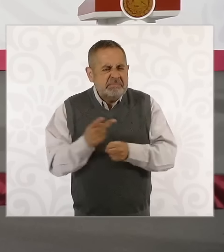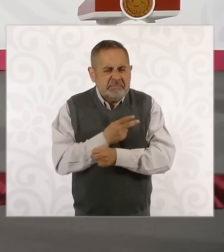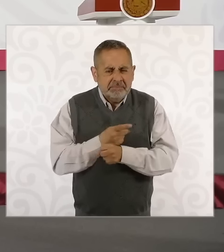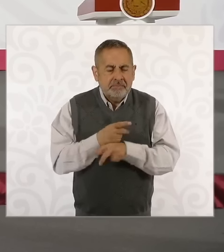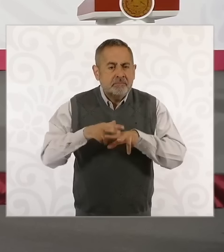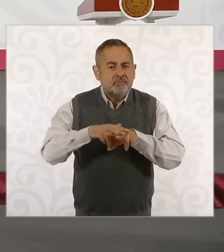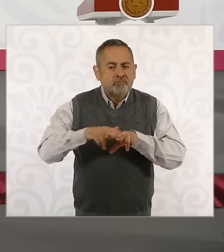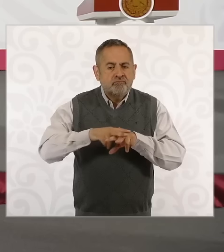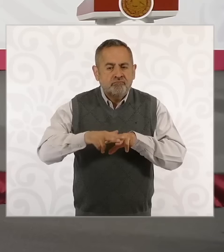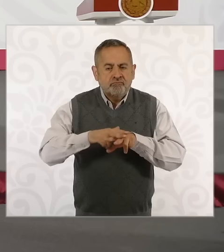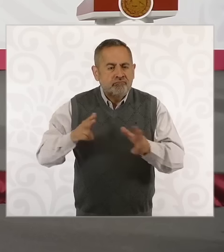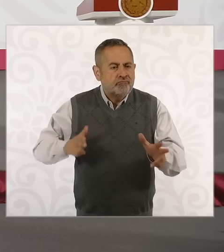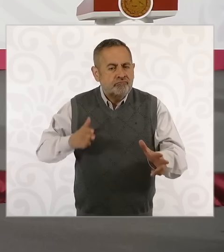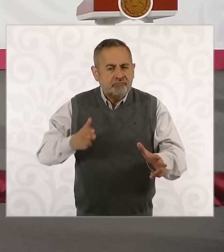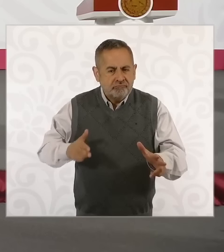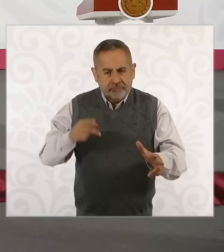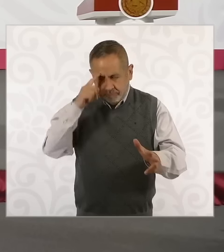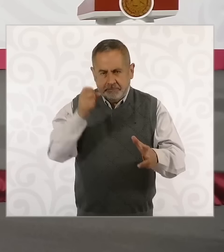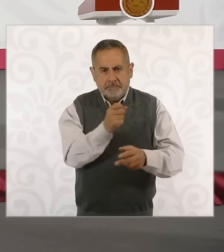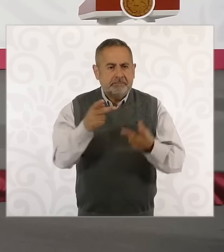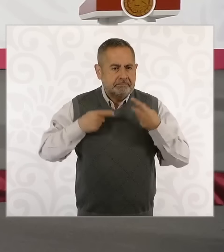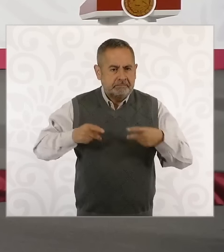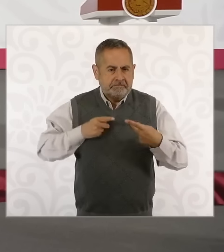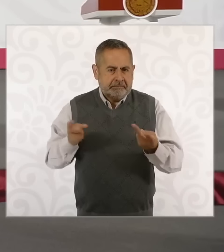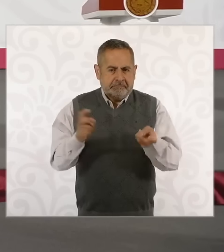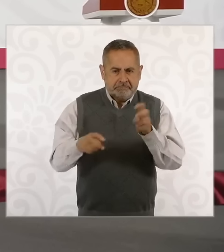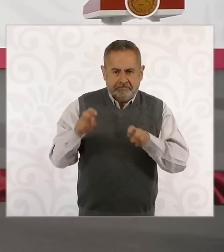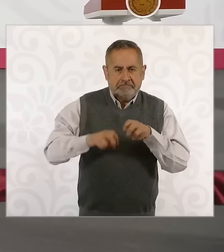pasajeros en la fase que ya estamos implementando y también en la fase que ya estamos empezando los